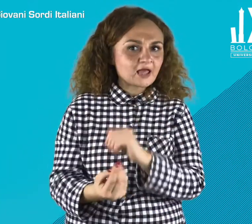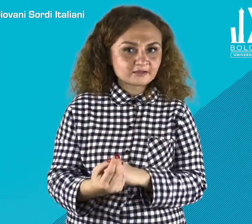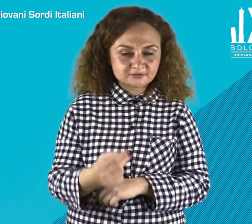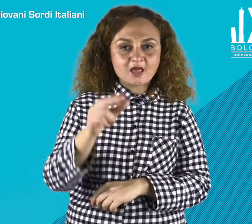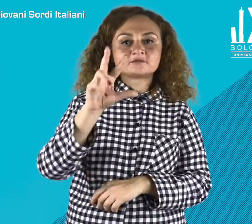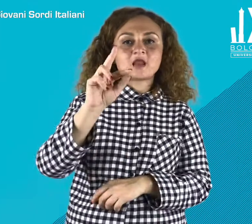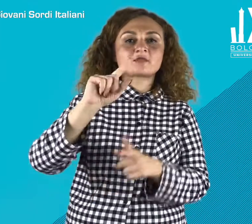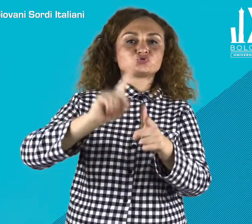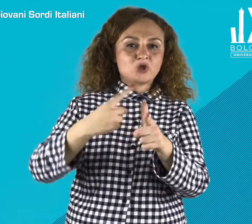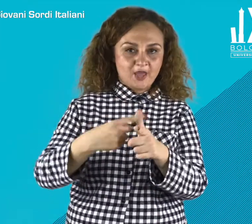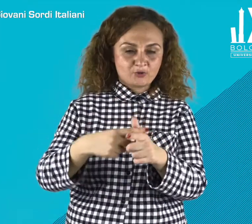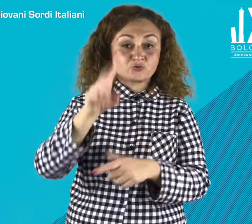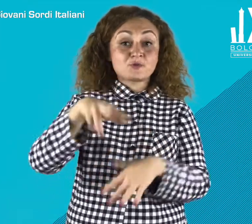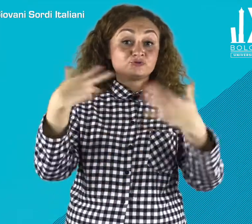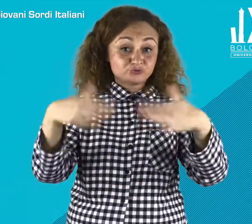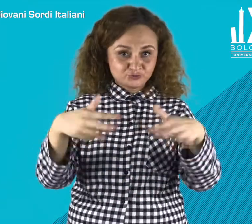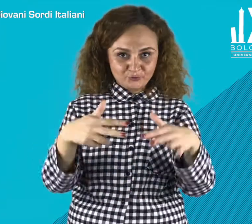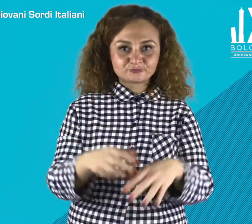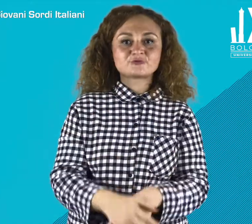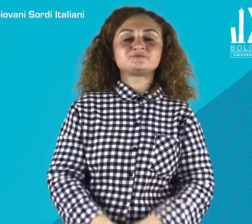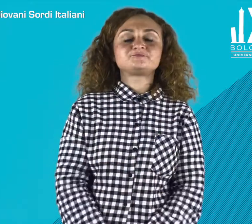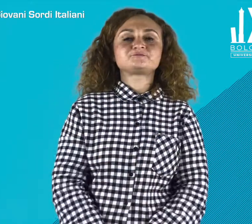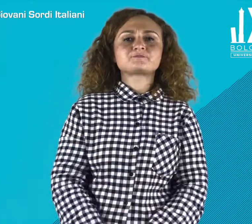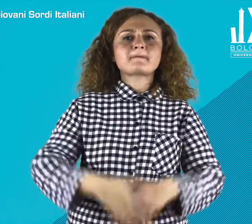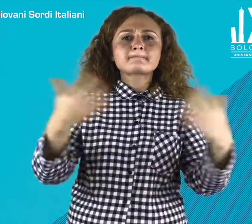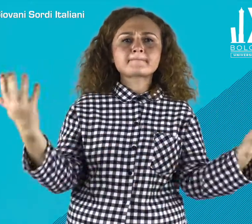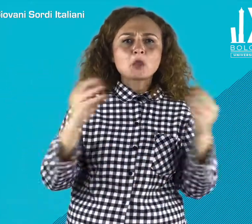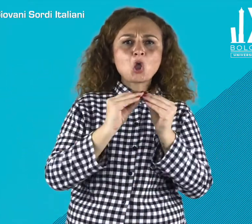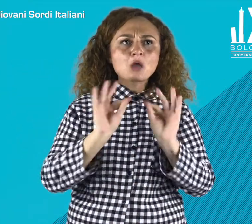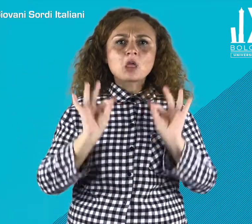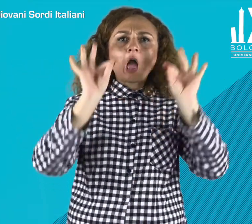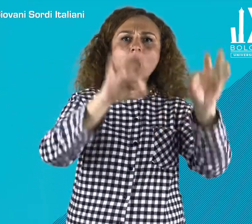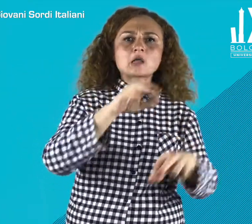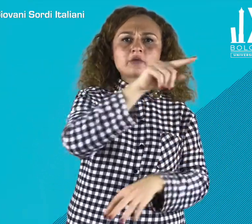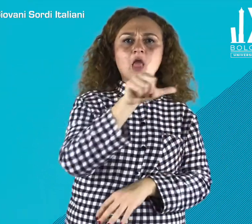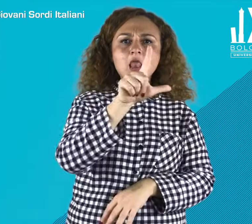la cui scadenza è di 30 Gennaio come arrivare al locale?